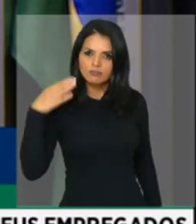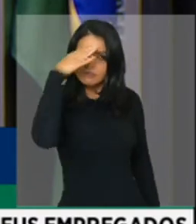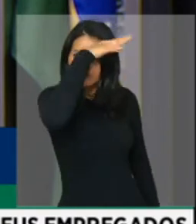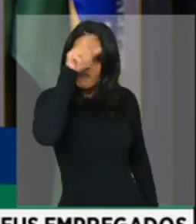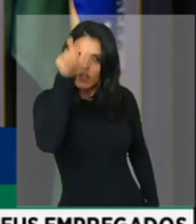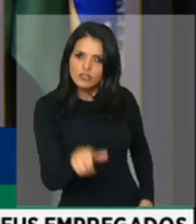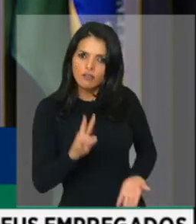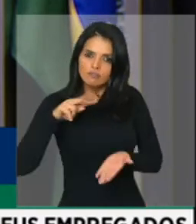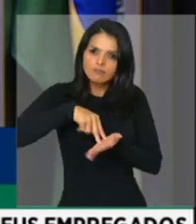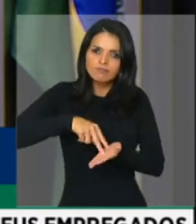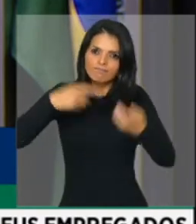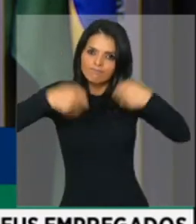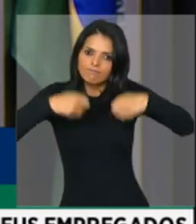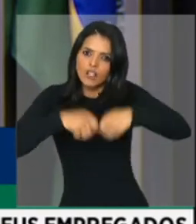SUA PRESENÇA PARA COORDENAR